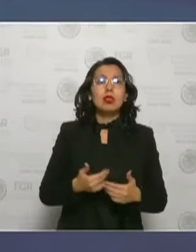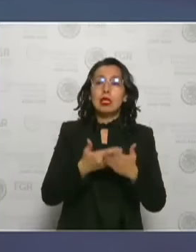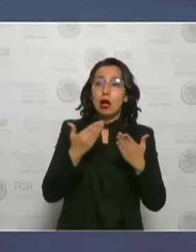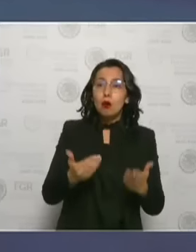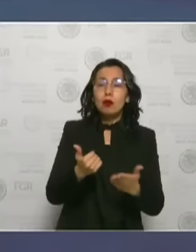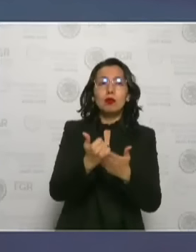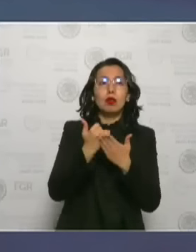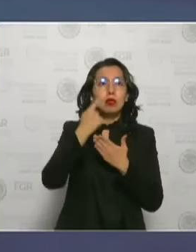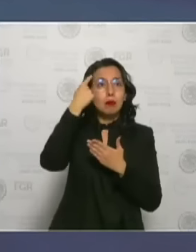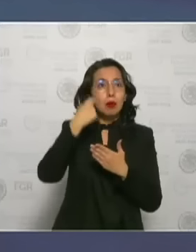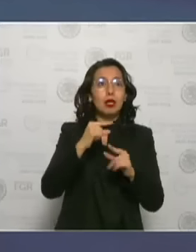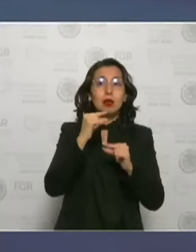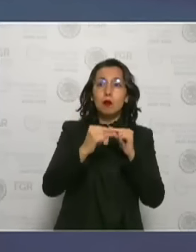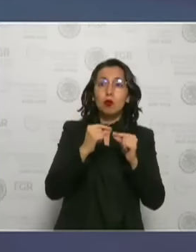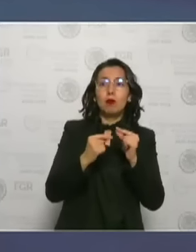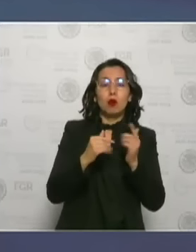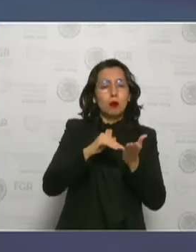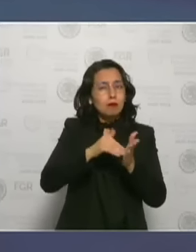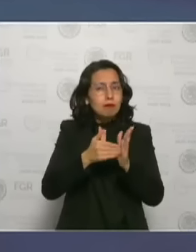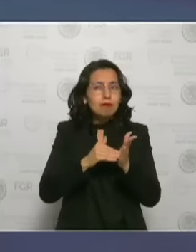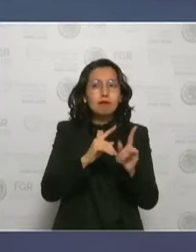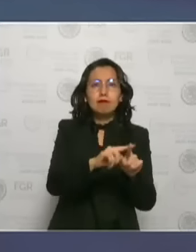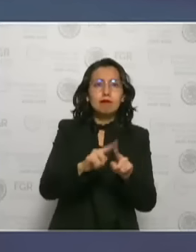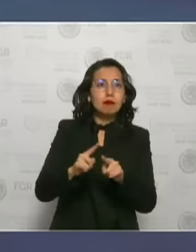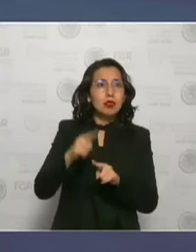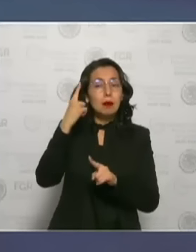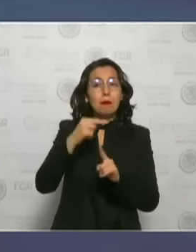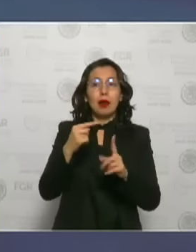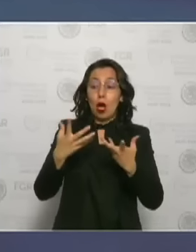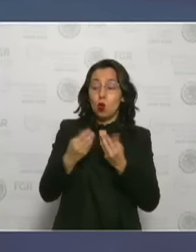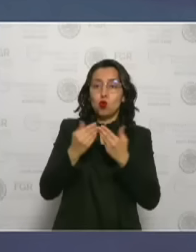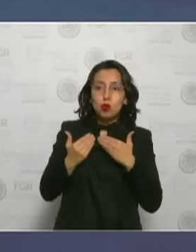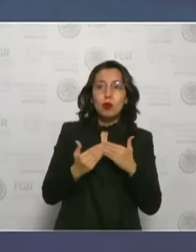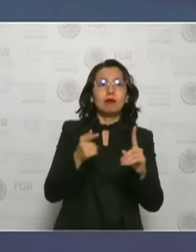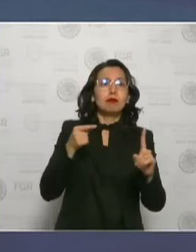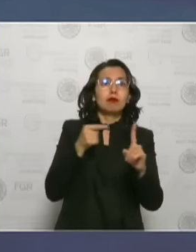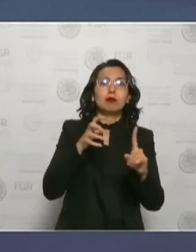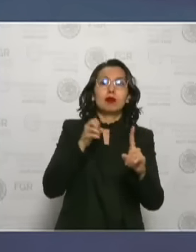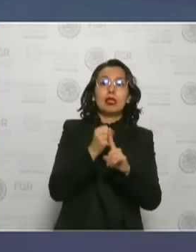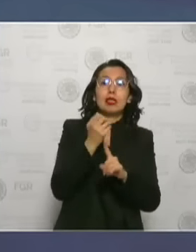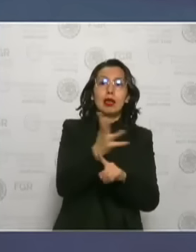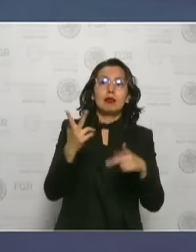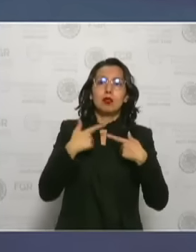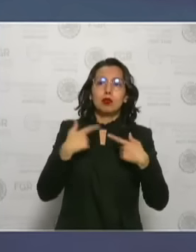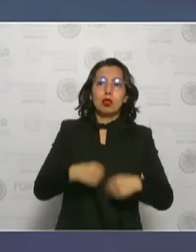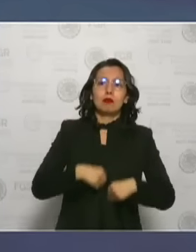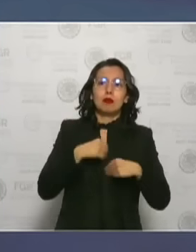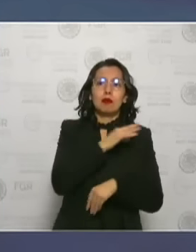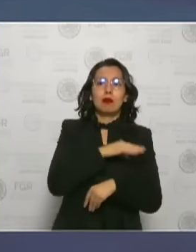permite desarrollar una estrategia para lograr la paz y la felicidad de nuestro pueblo. Por eso